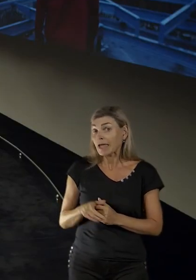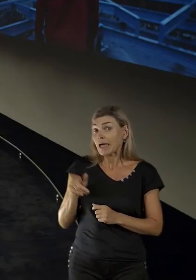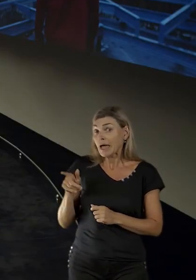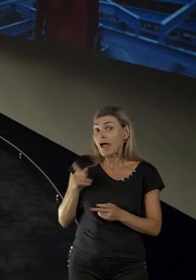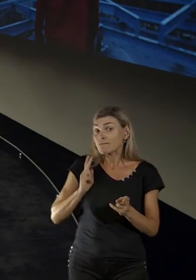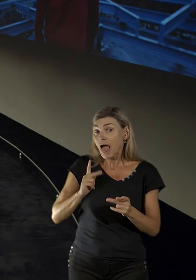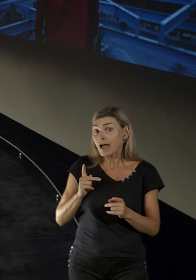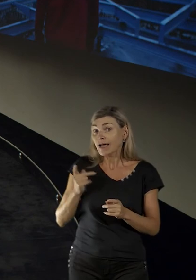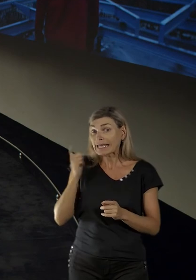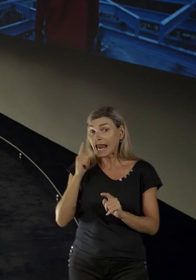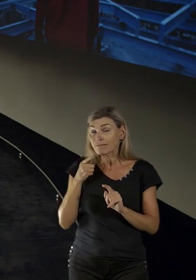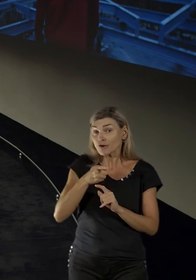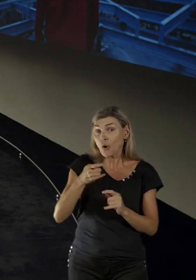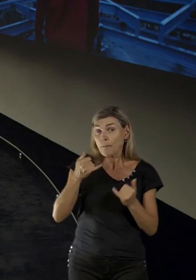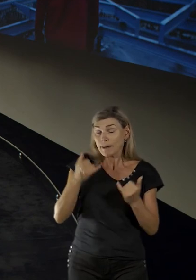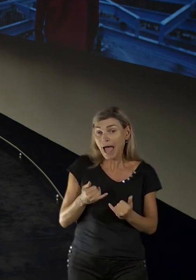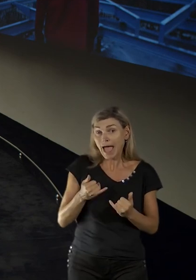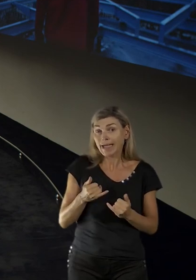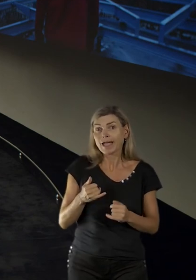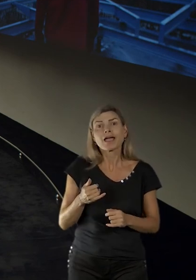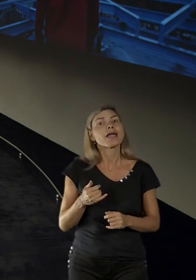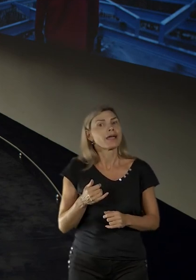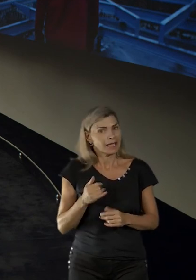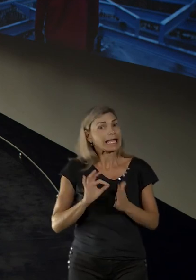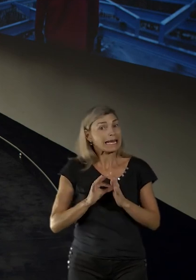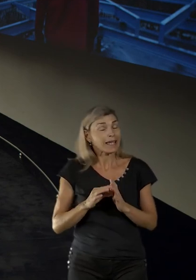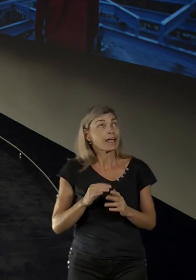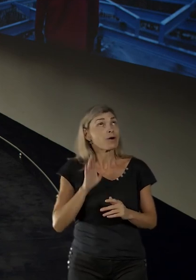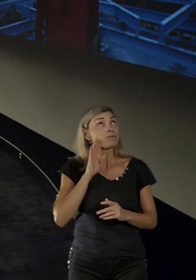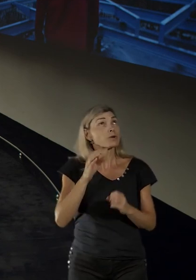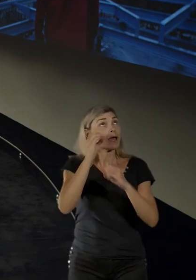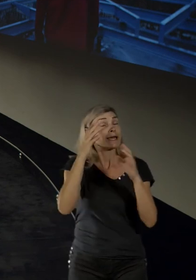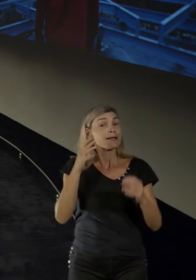tou dobou, ale... (smích) Toho se, Jirko, dožiješ ty. -Pane Fišere, Vy jste chtěl reagovat.